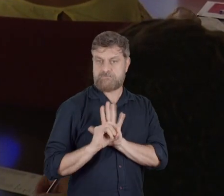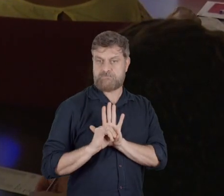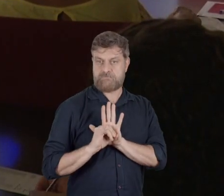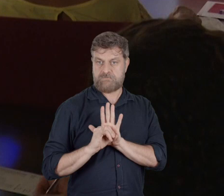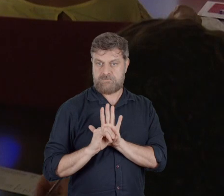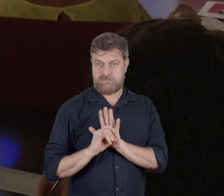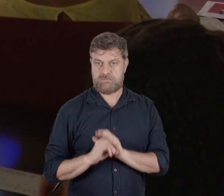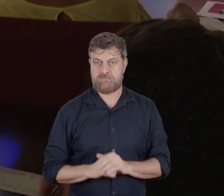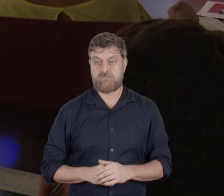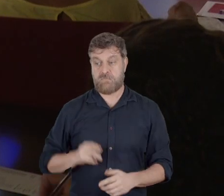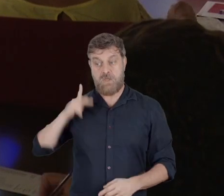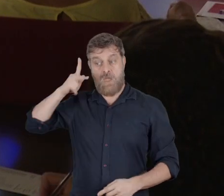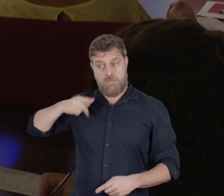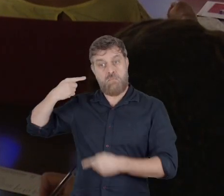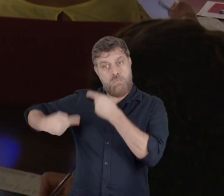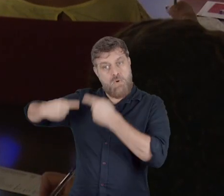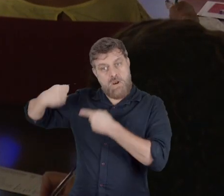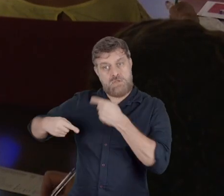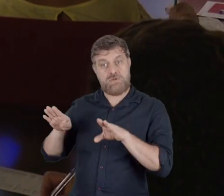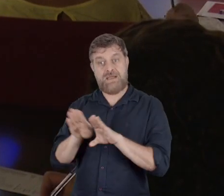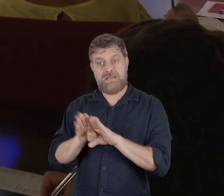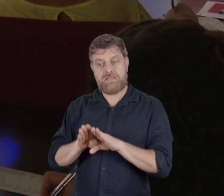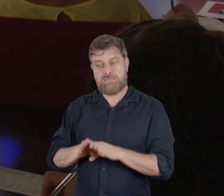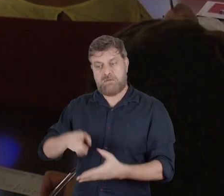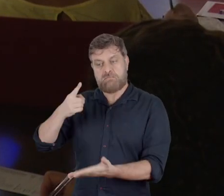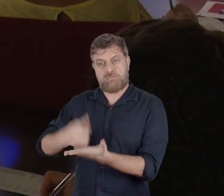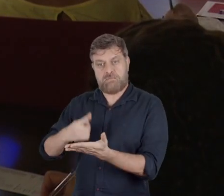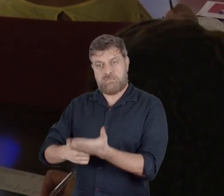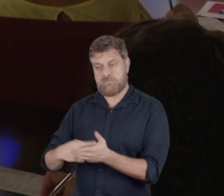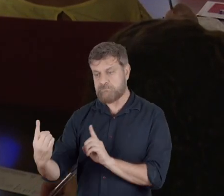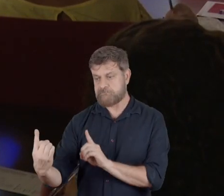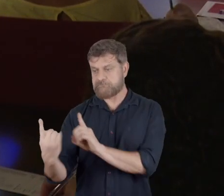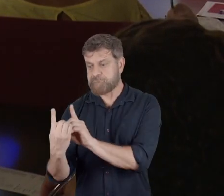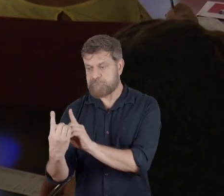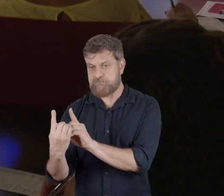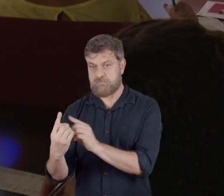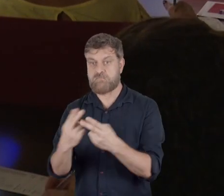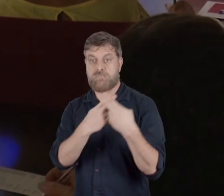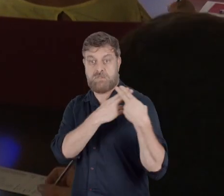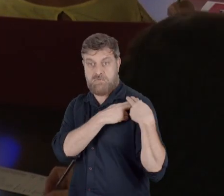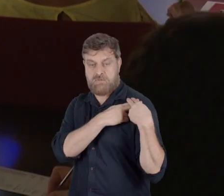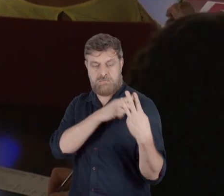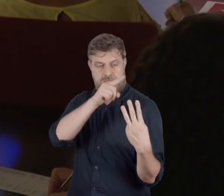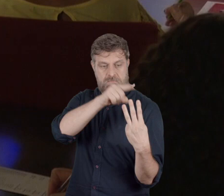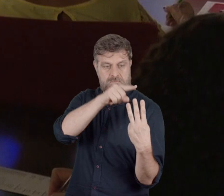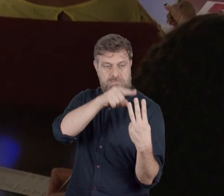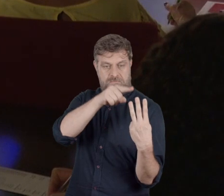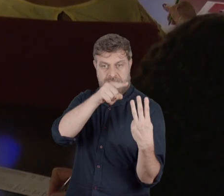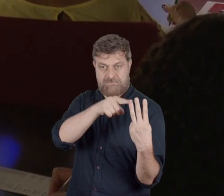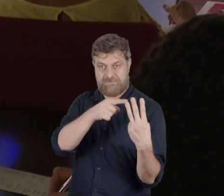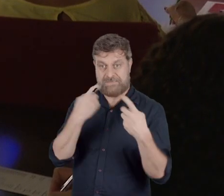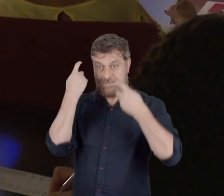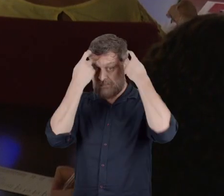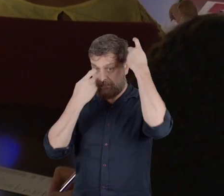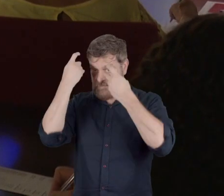como sujeito político e me sinta comprometido com o outro? Aparentemente essas três preocupações,